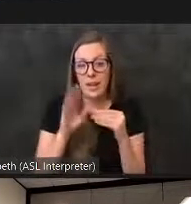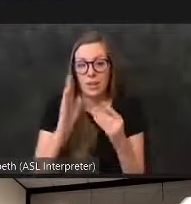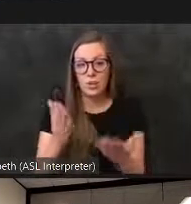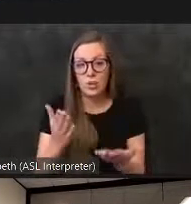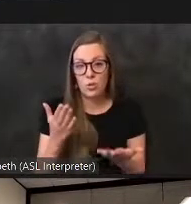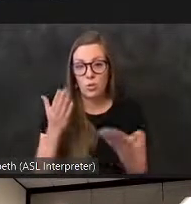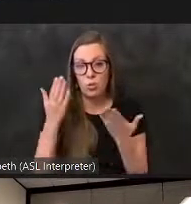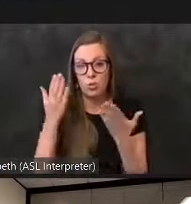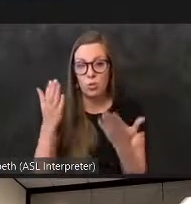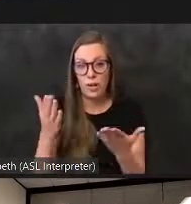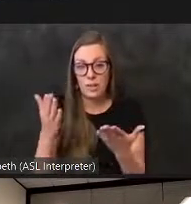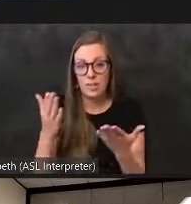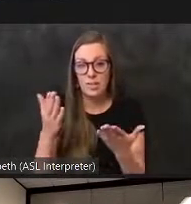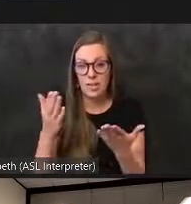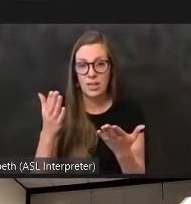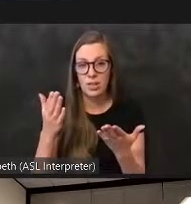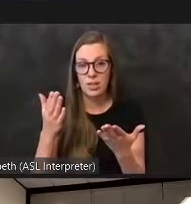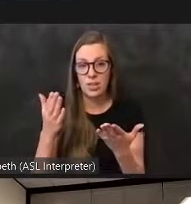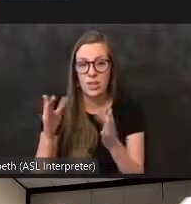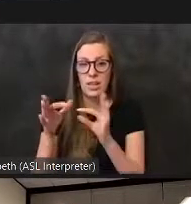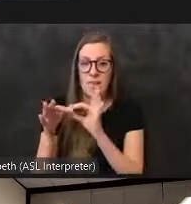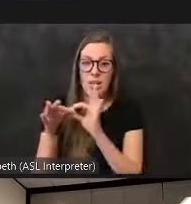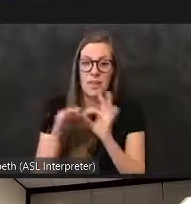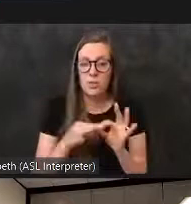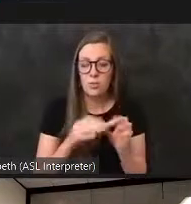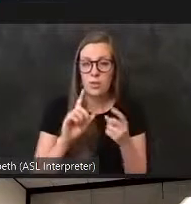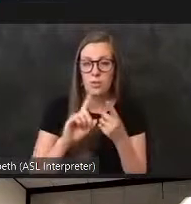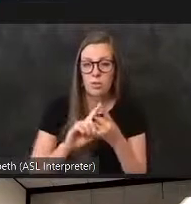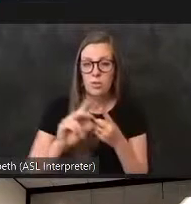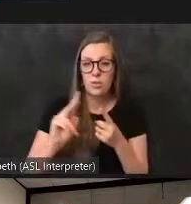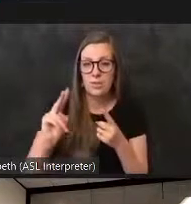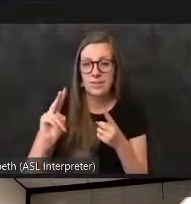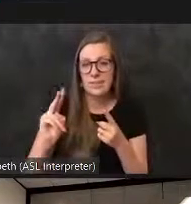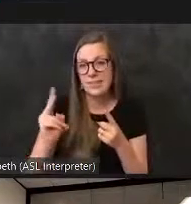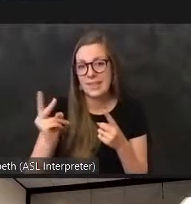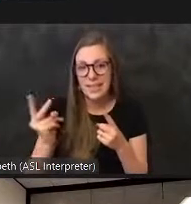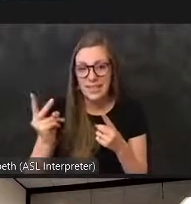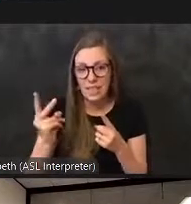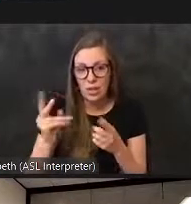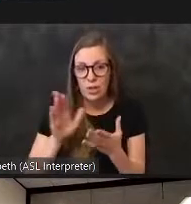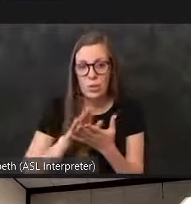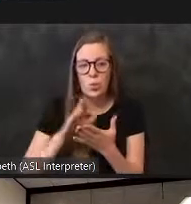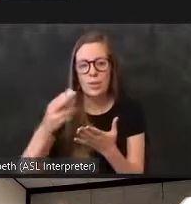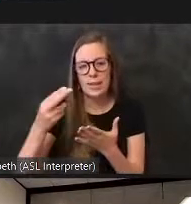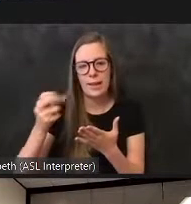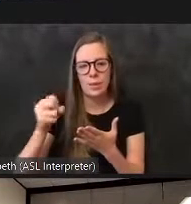recomendación que tú das con respecto a escuelas secundarias,